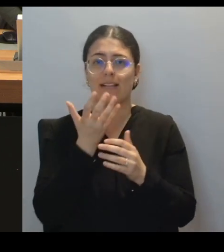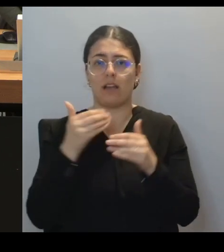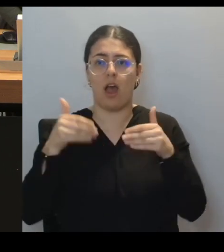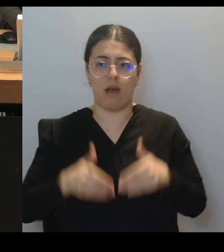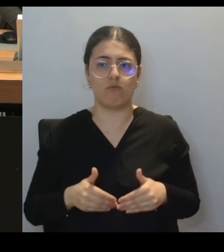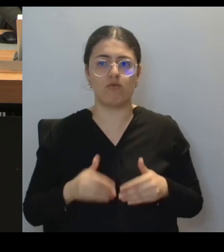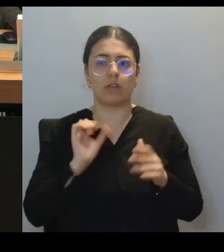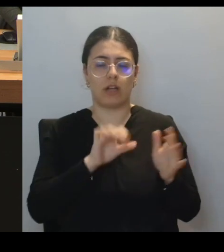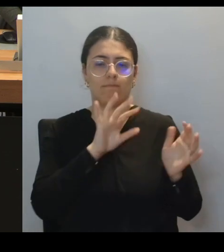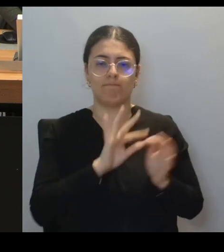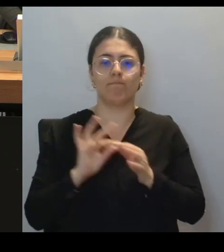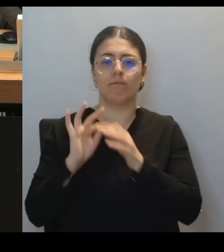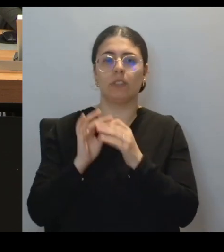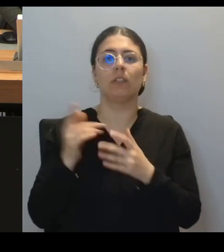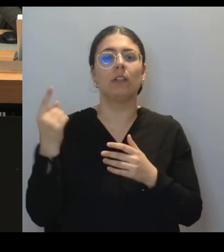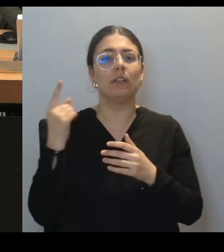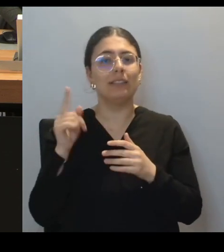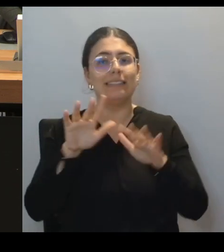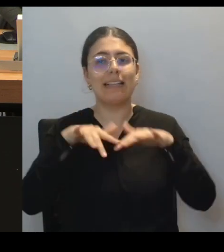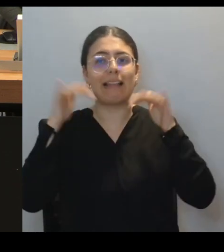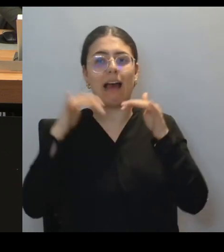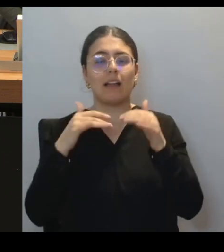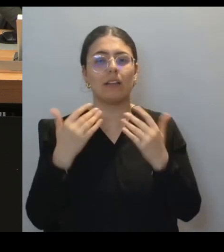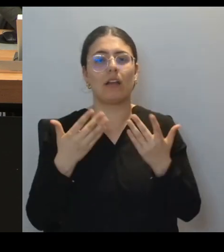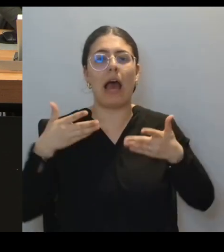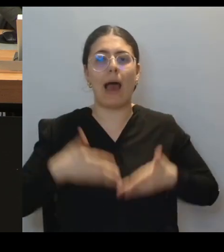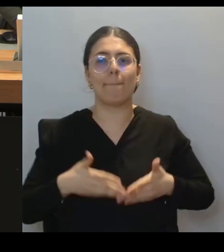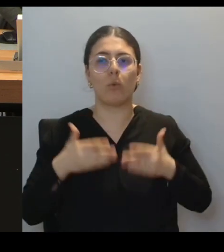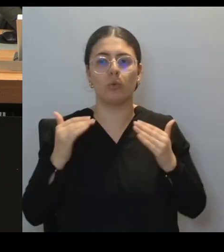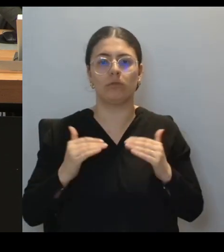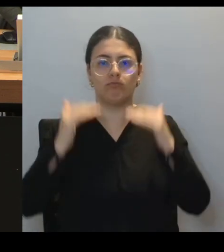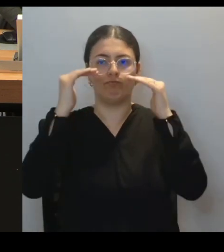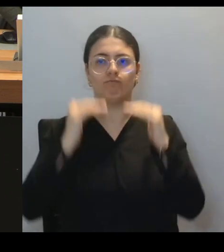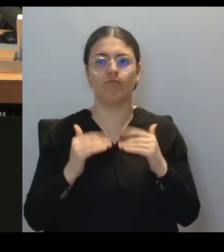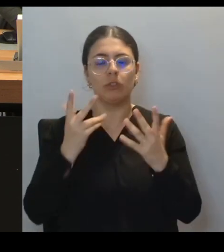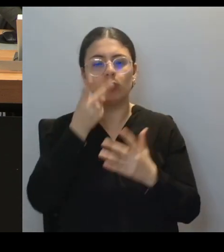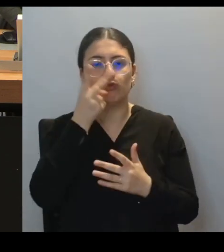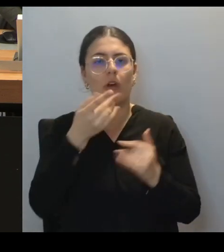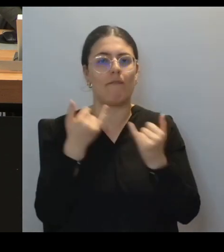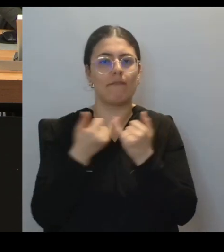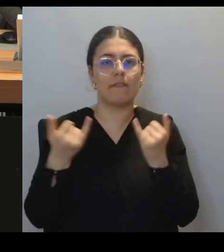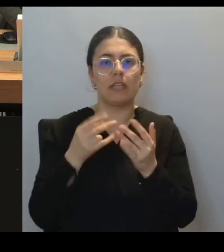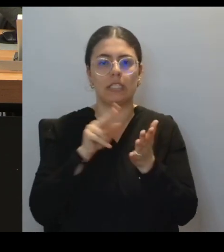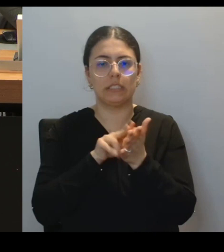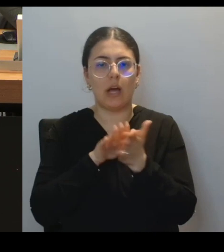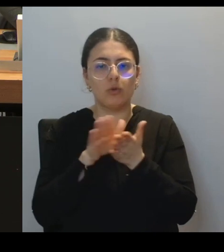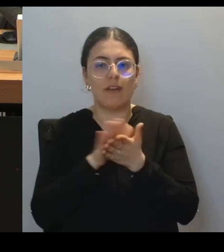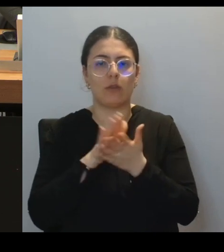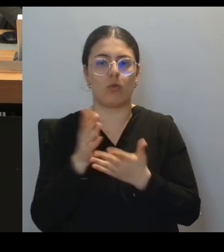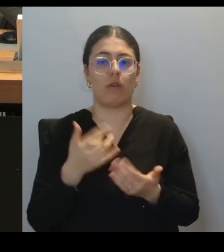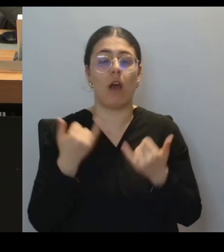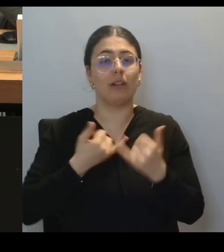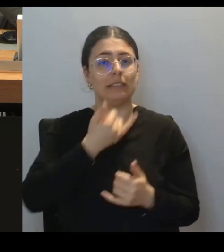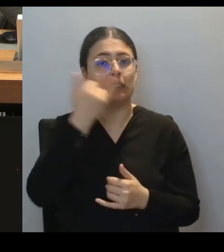und zweitens bringt der Senat bereits in diesem Jahr eine wissenschaftliche Studie auf den Weg, welche sich mit der Frage beschäftigen soll, was die